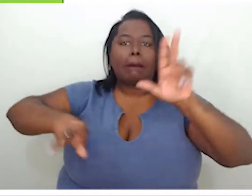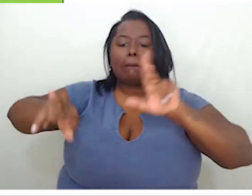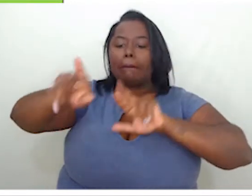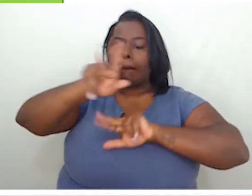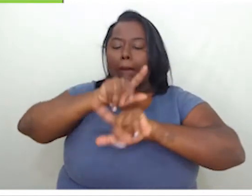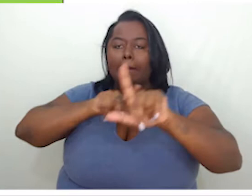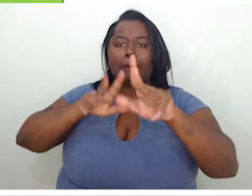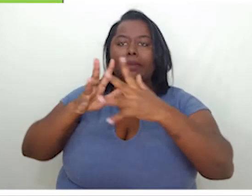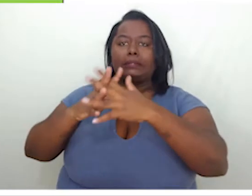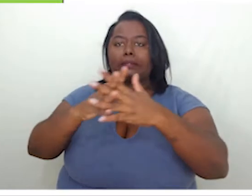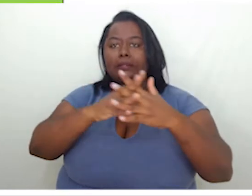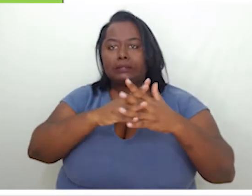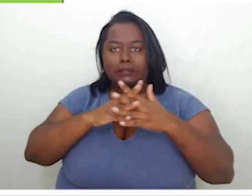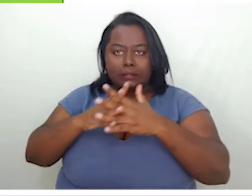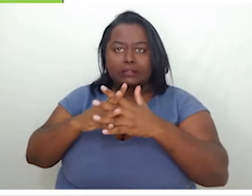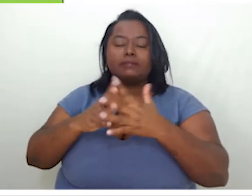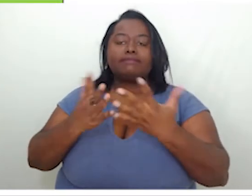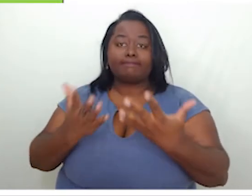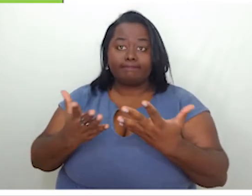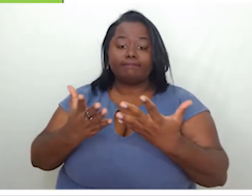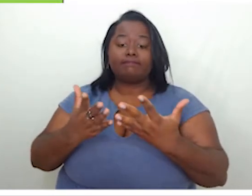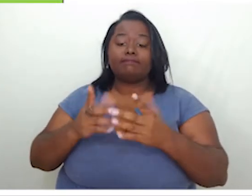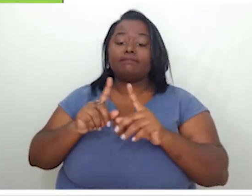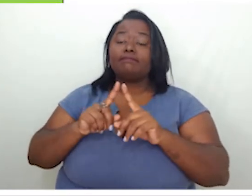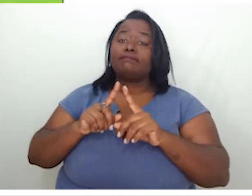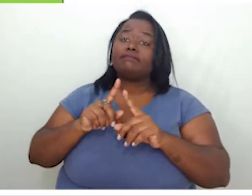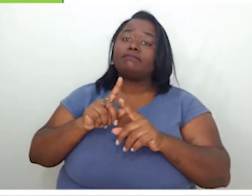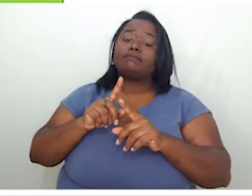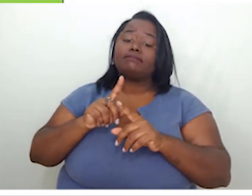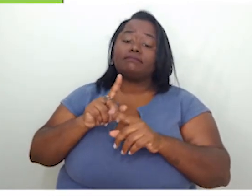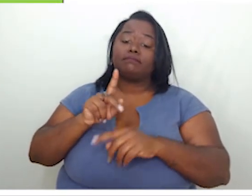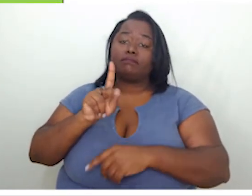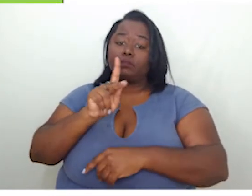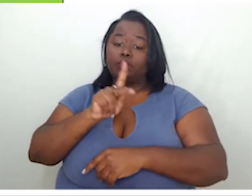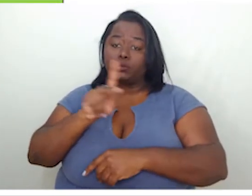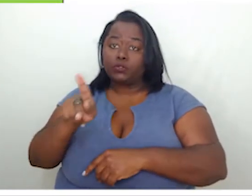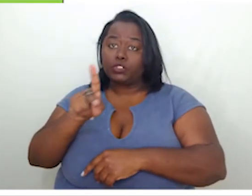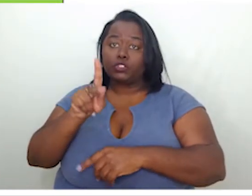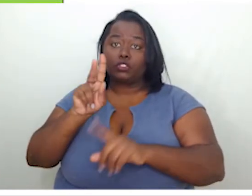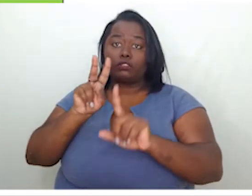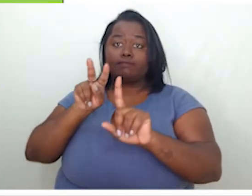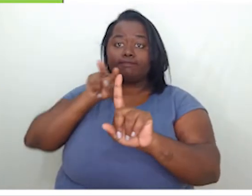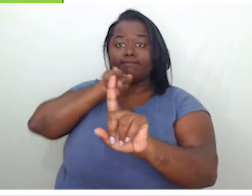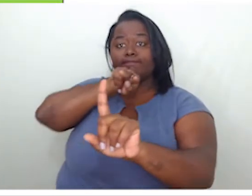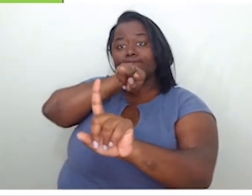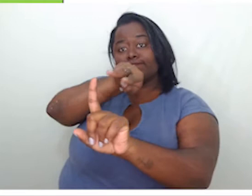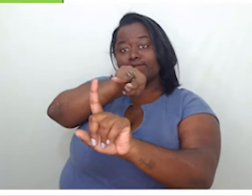Pero, desde el punto de vista de los profesores, ellos tienen las funcionalidades